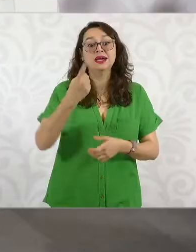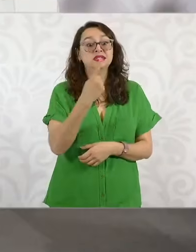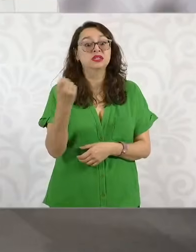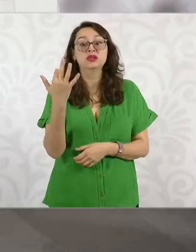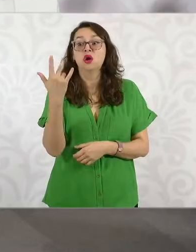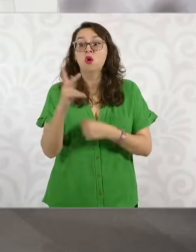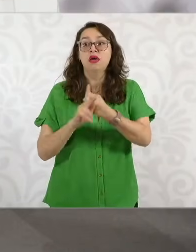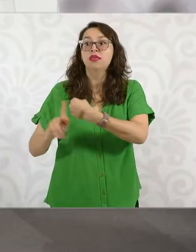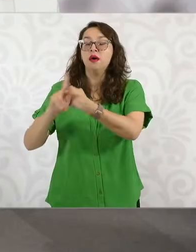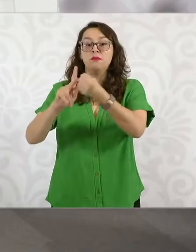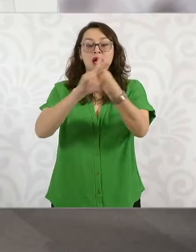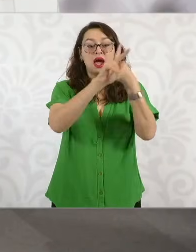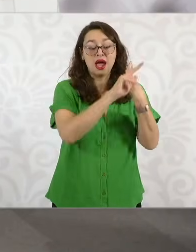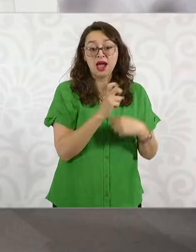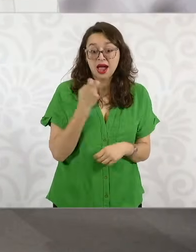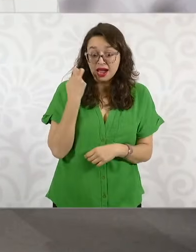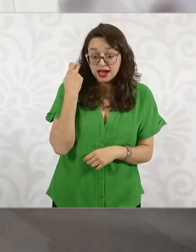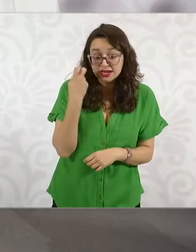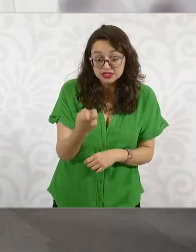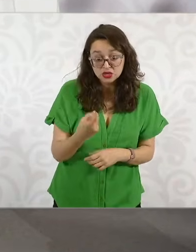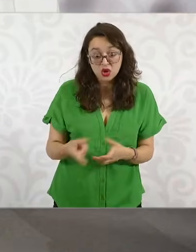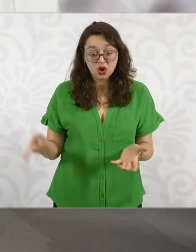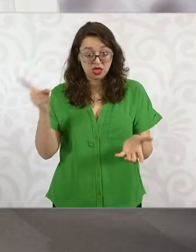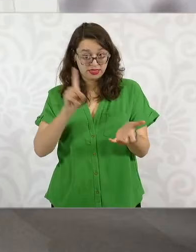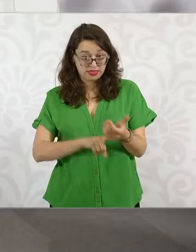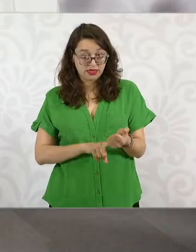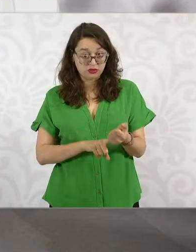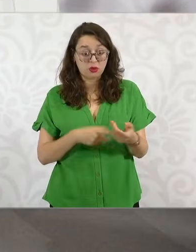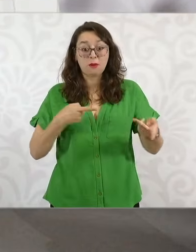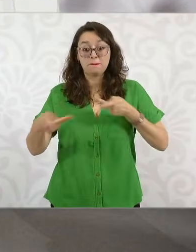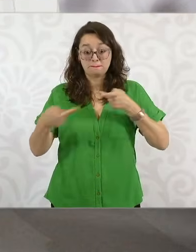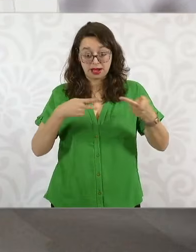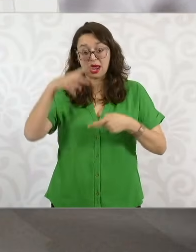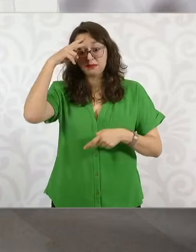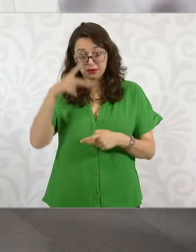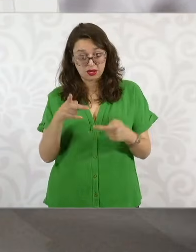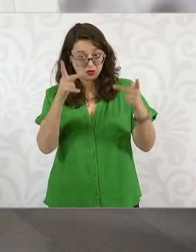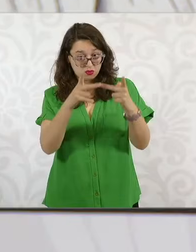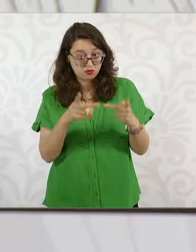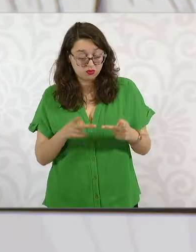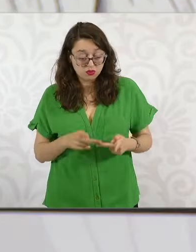Estamos estos elementos se alinean plenamente con el plan México y su pilar de fortalecimiento de